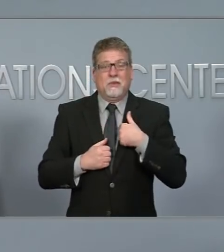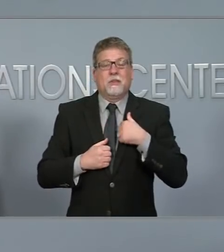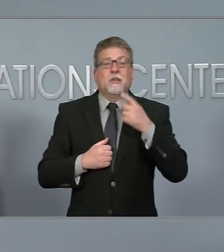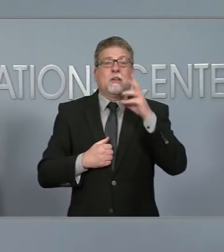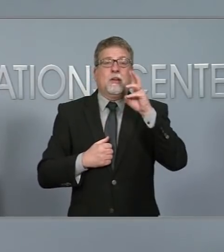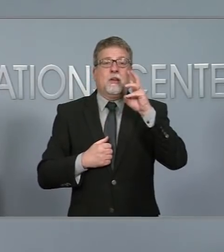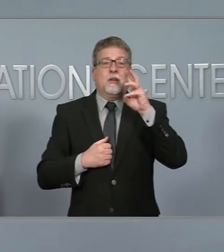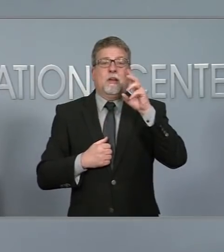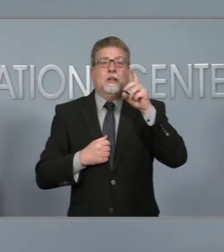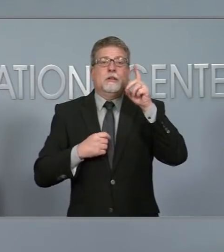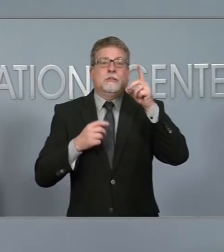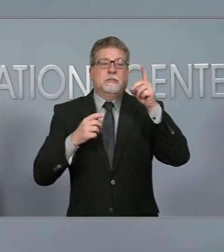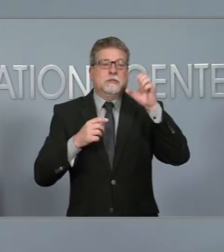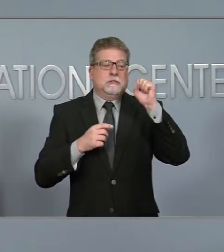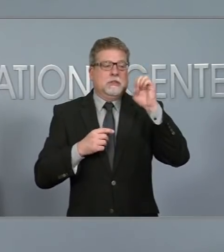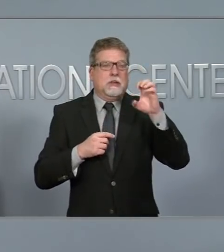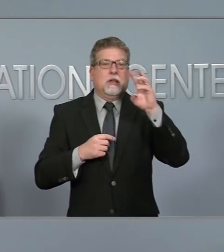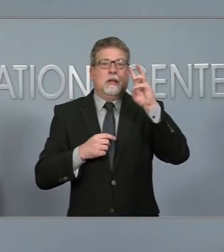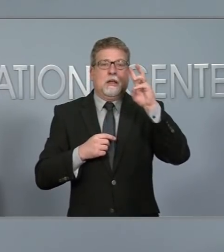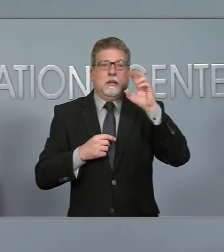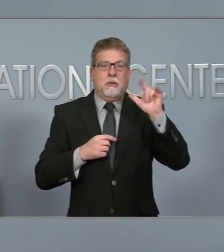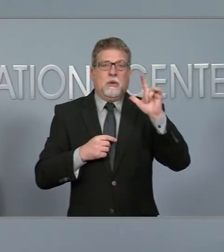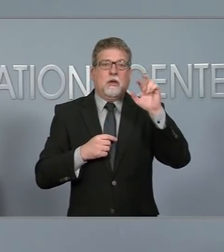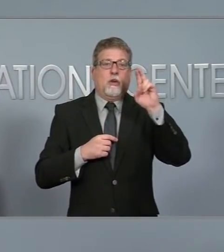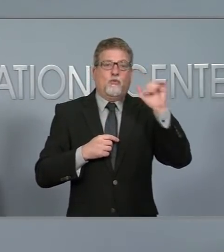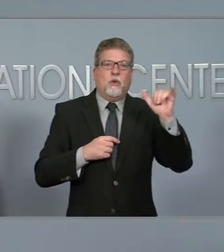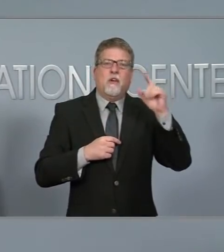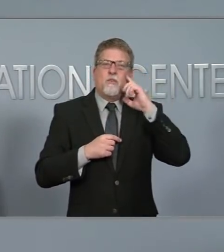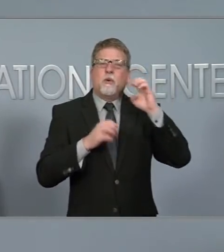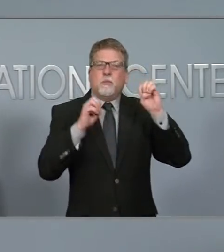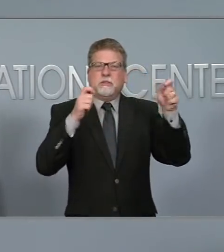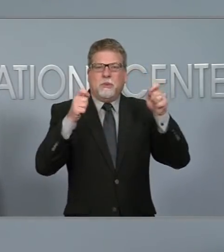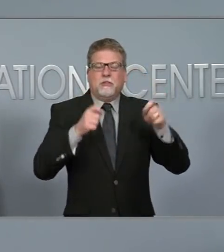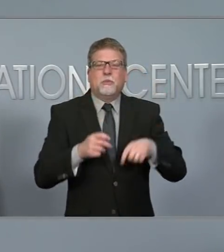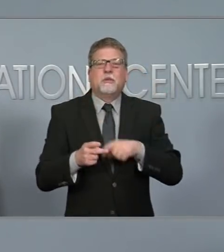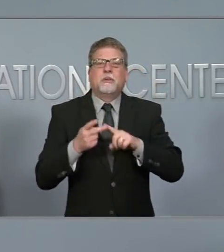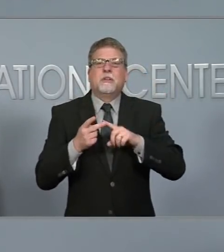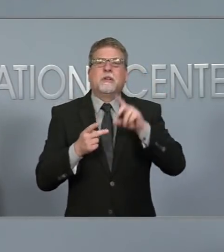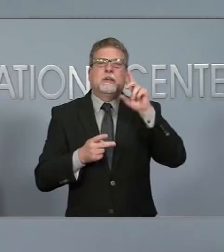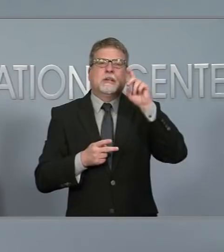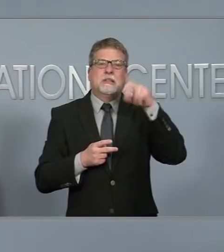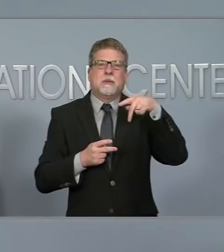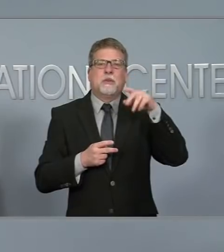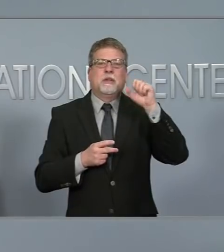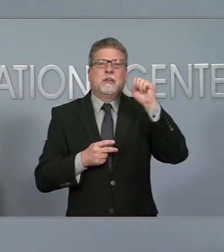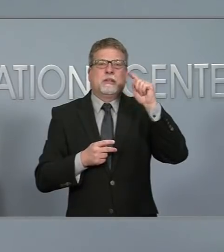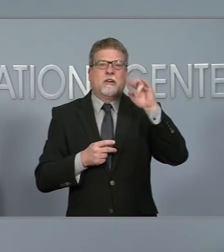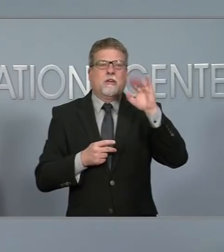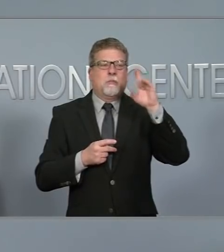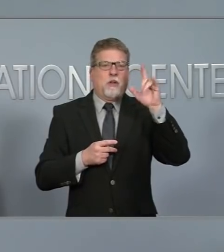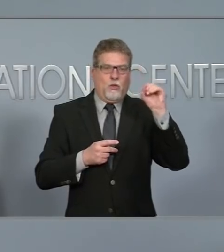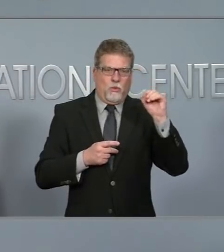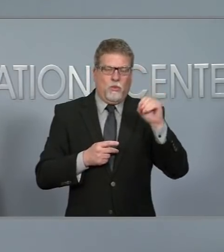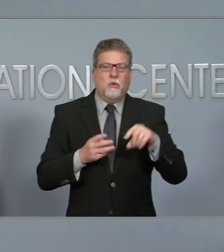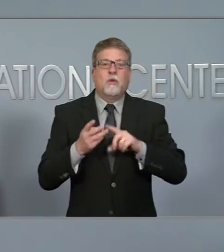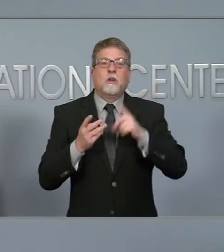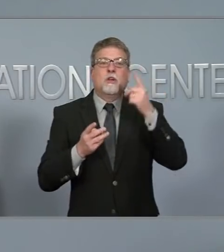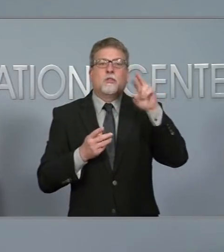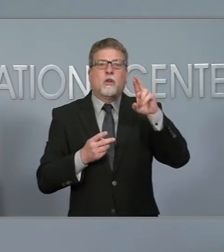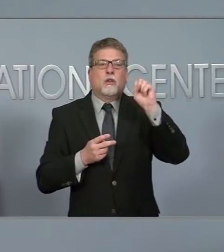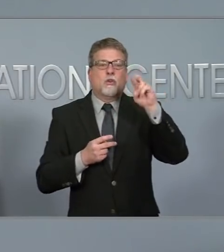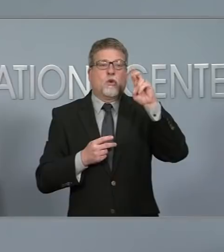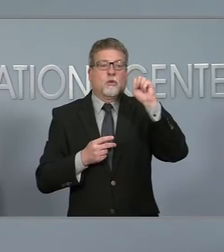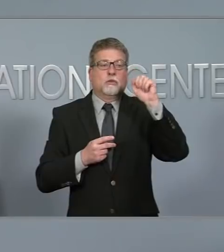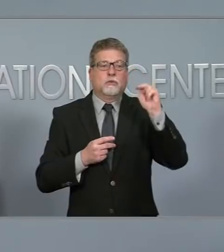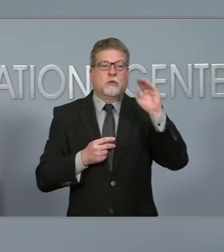límites anticipó con gusto más